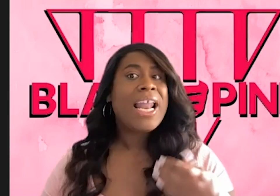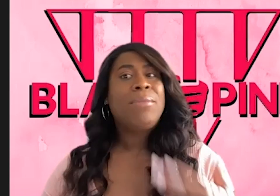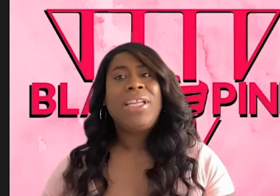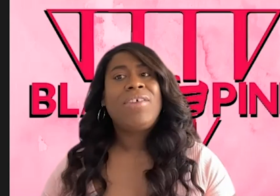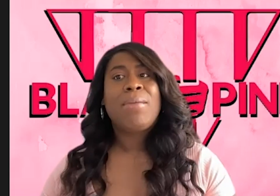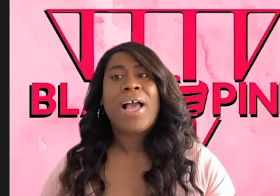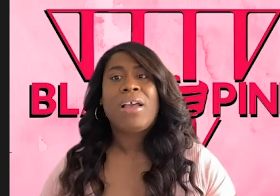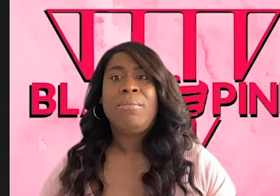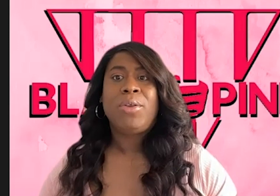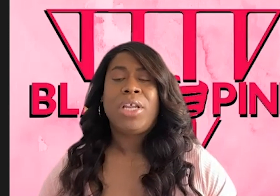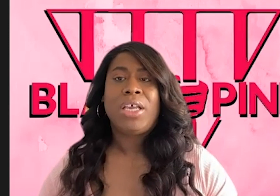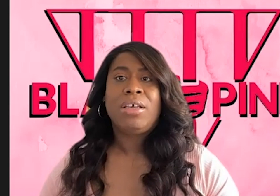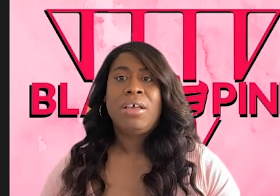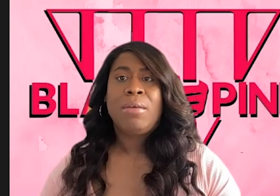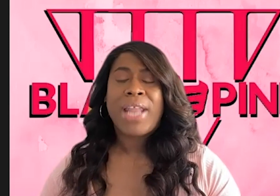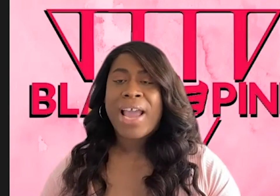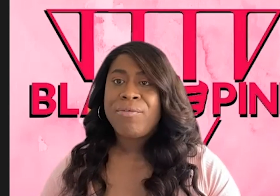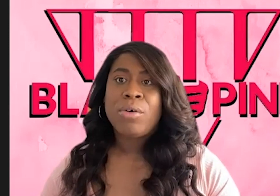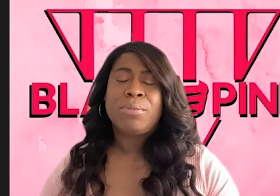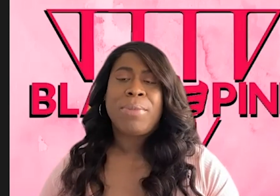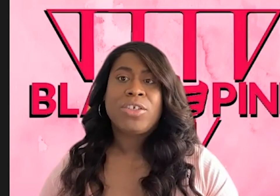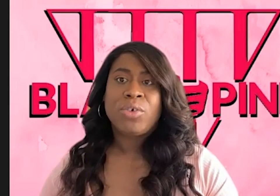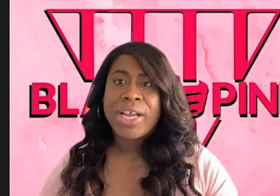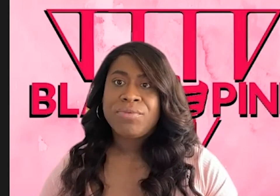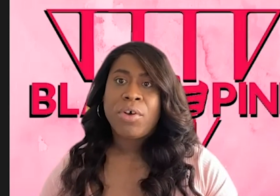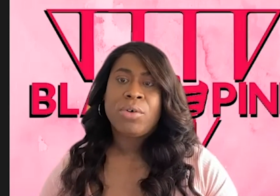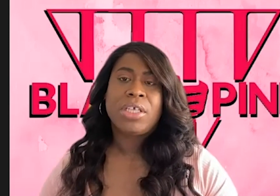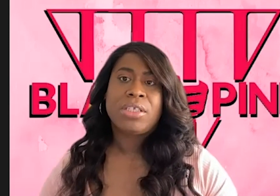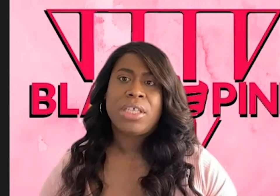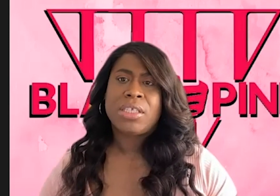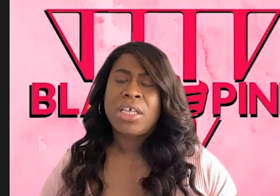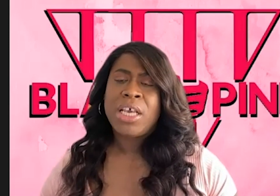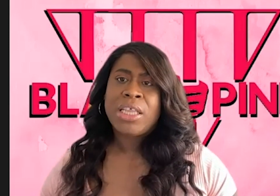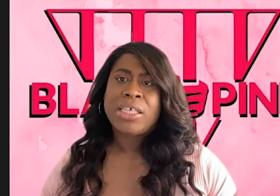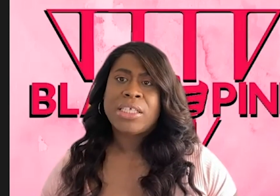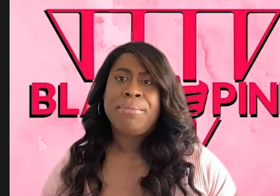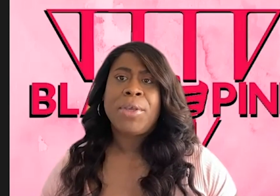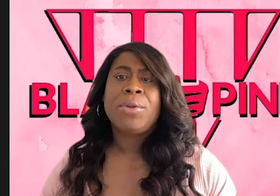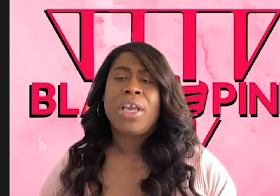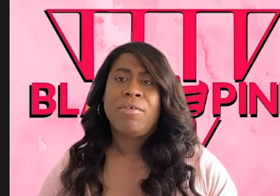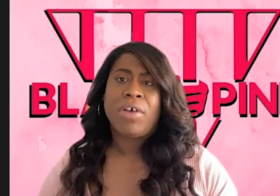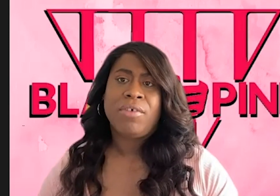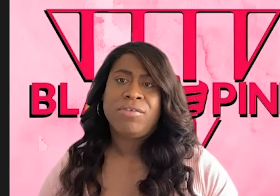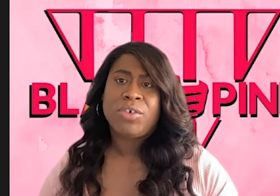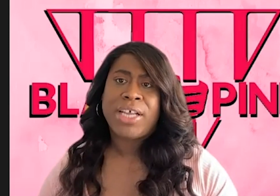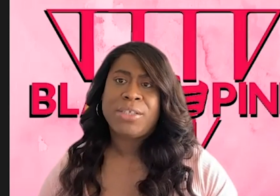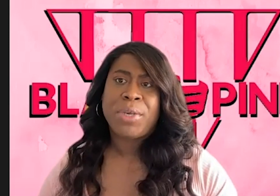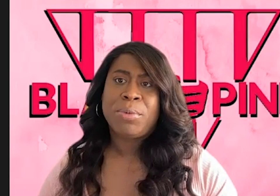y creo en mi comunidad. Gente negra, gente trans negra, esta comunidad de personas trans,